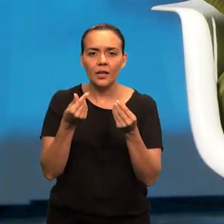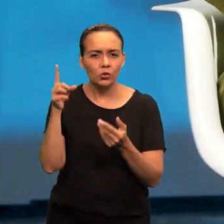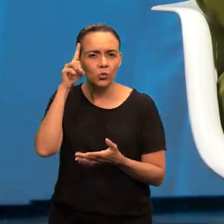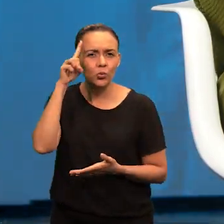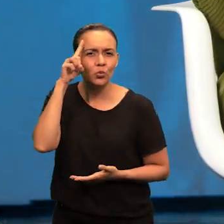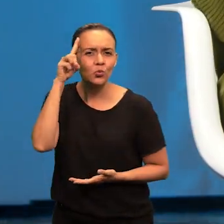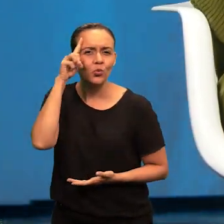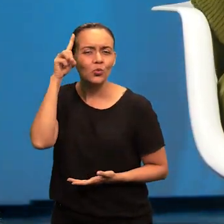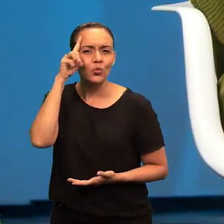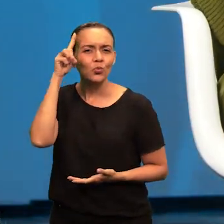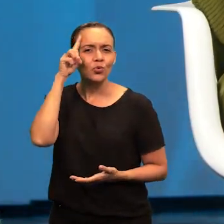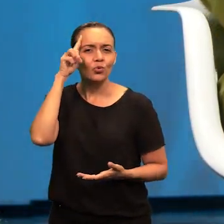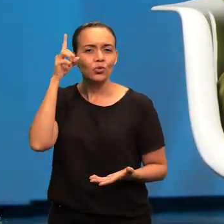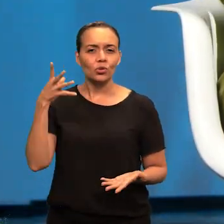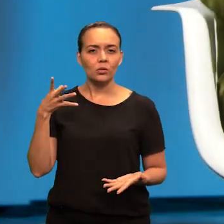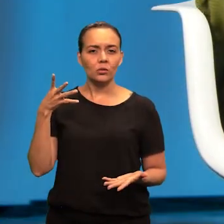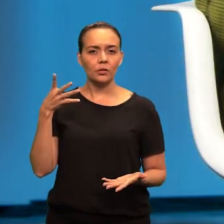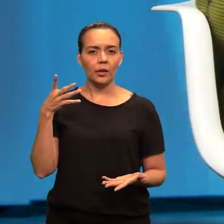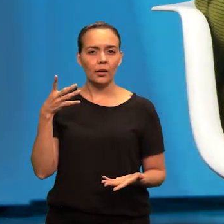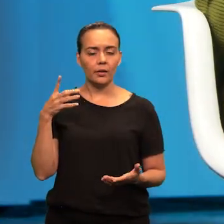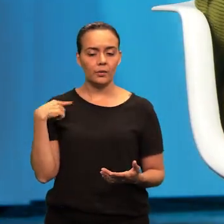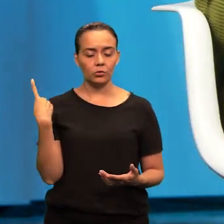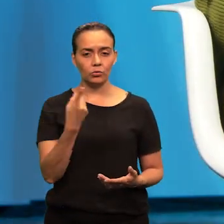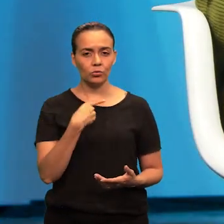Nesse cotidiano é que esse pensamento